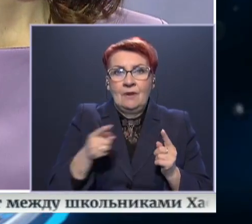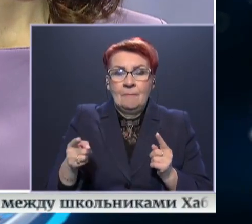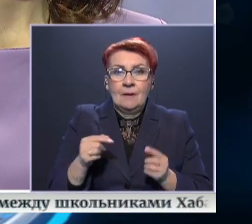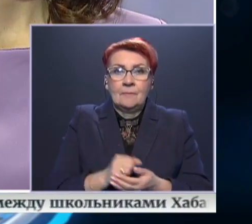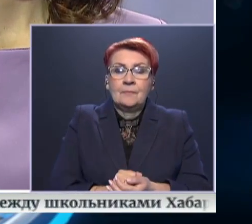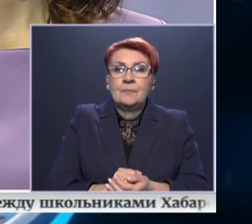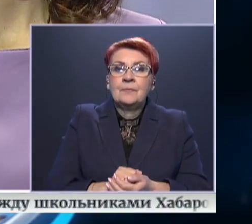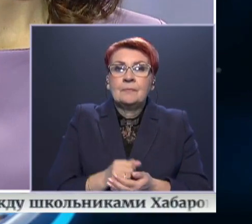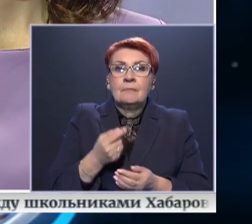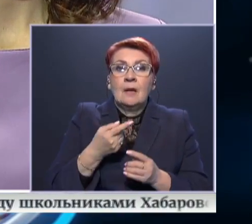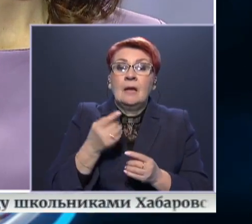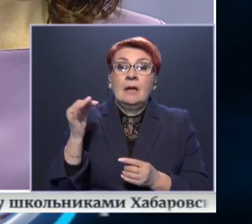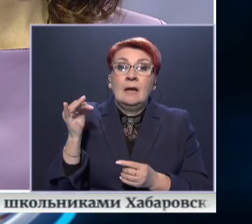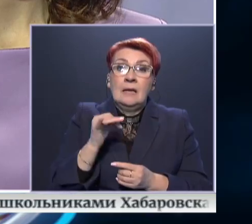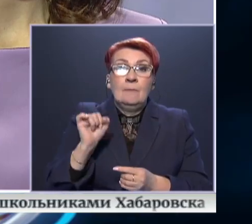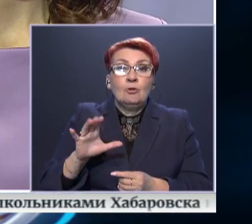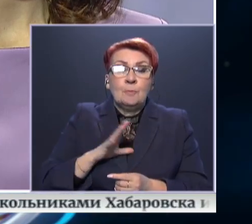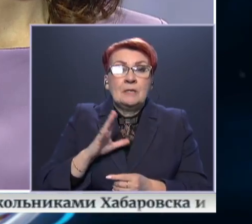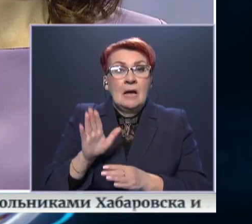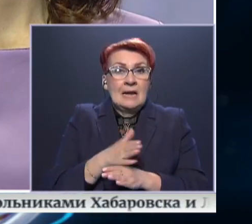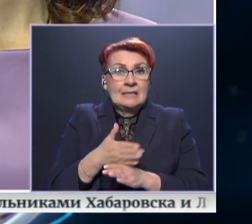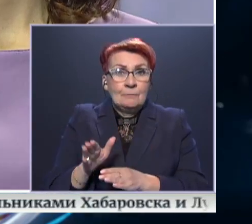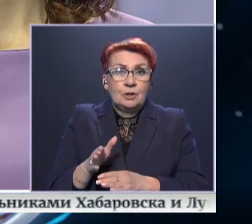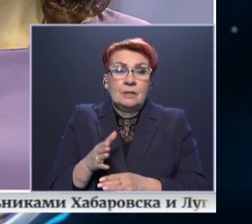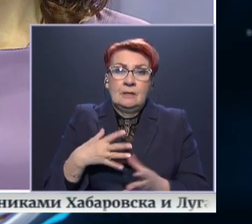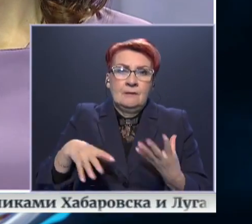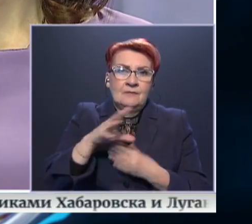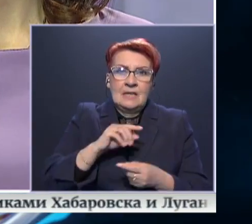это разобщение всех скажем связывающих звеньев нашего